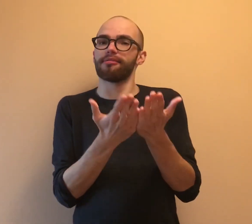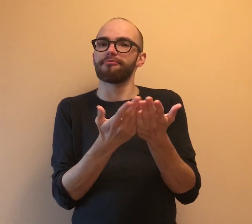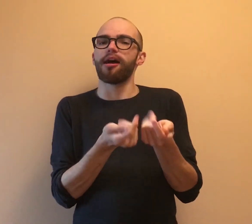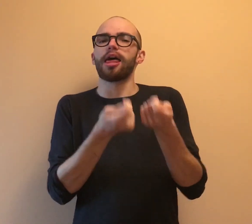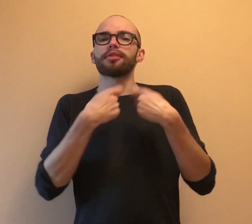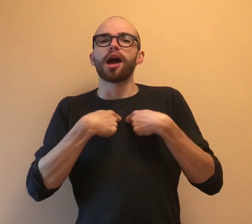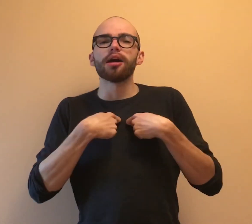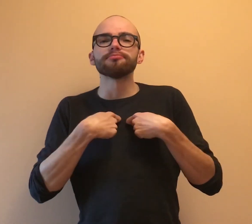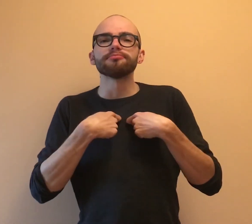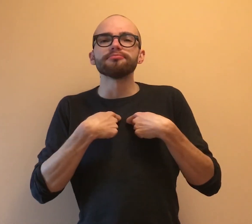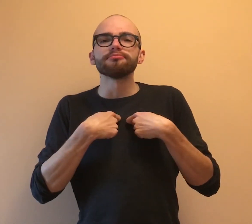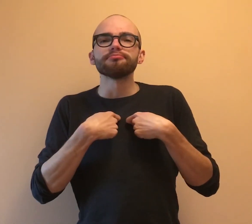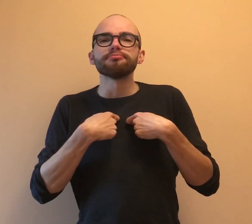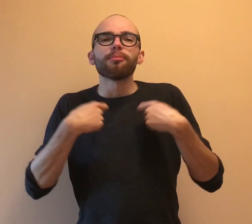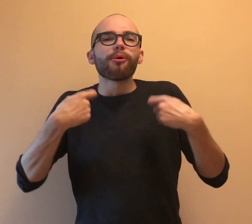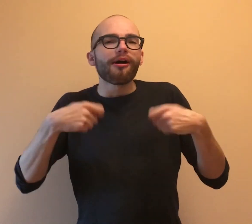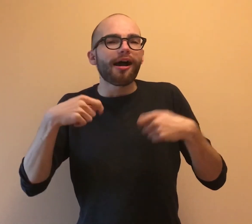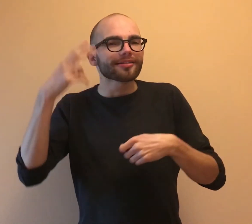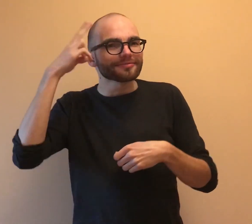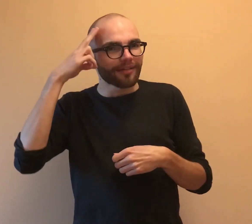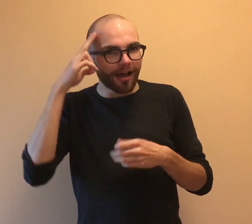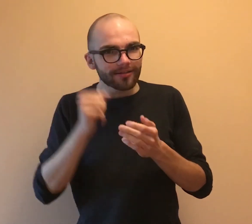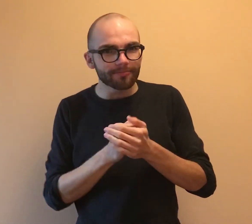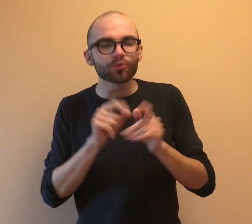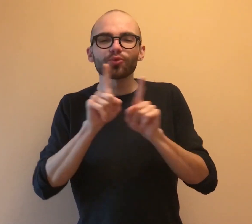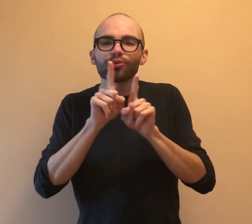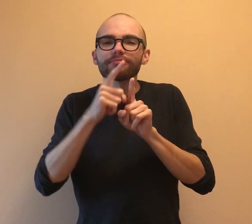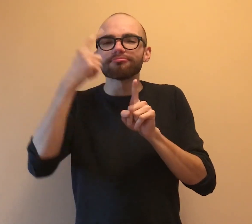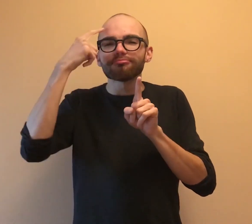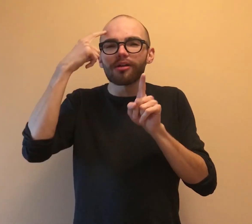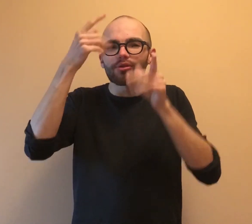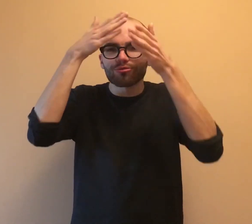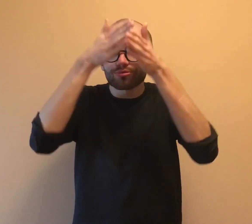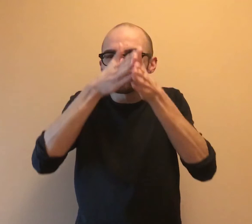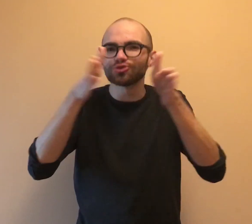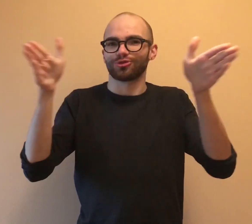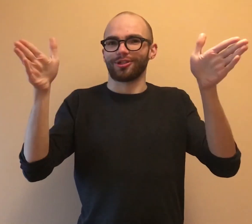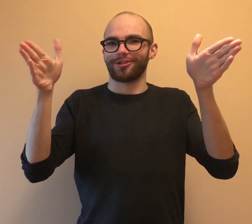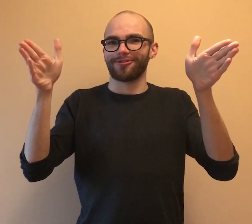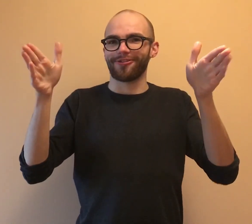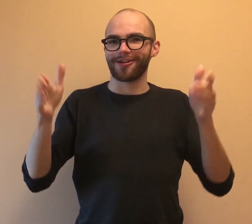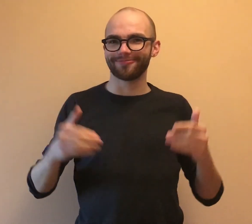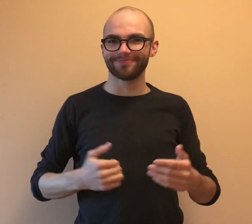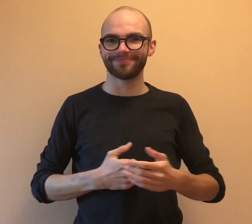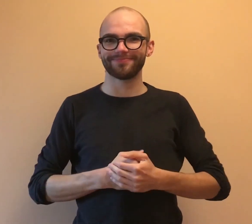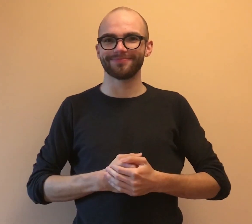Knjiga nas obogati z znanjem in odpira obzorja.